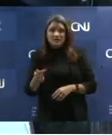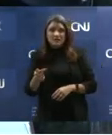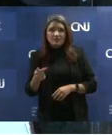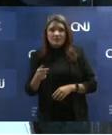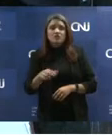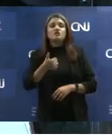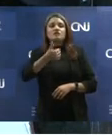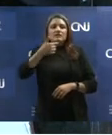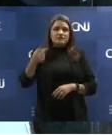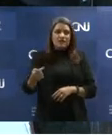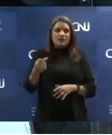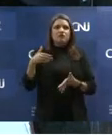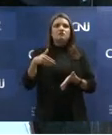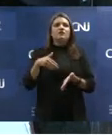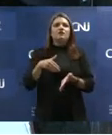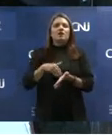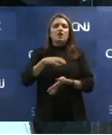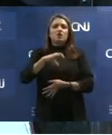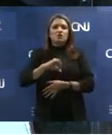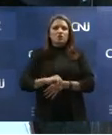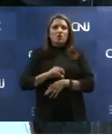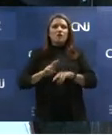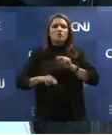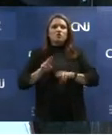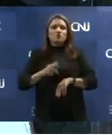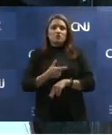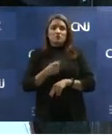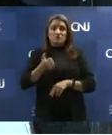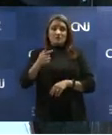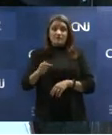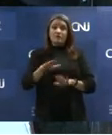Então, se a prescrição houver, seria no dia de hoje.